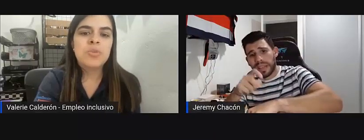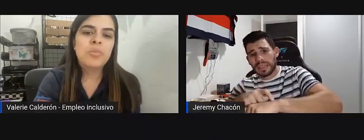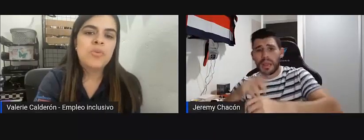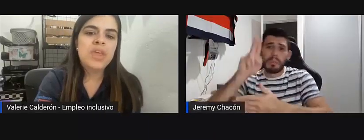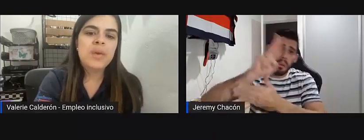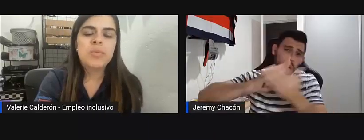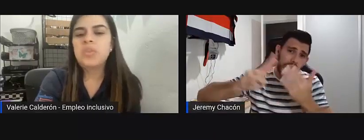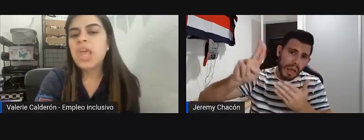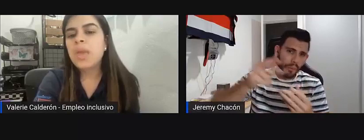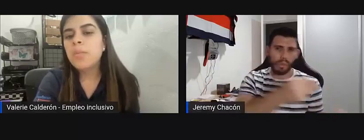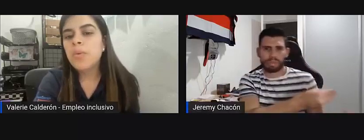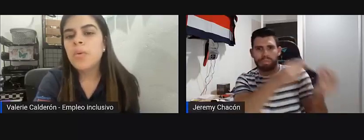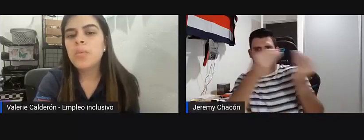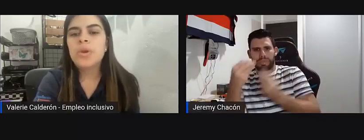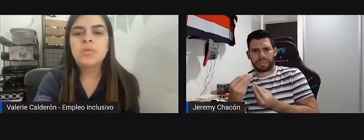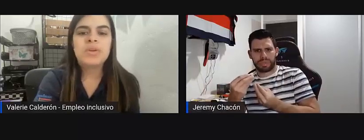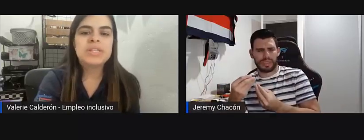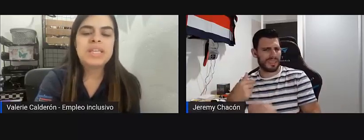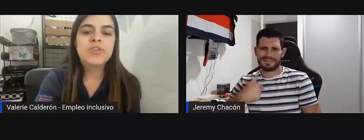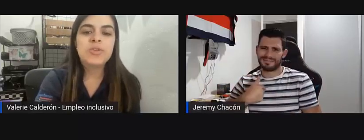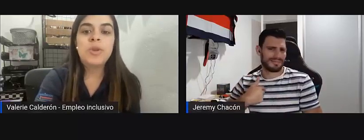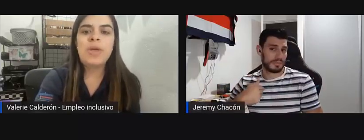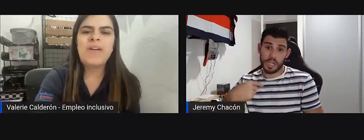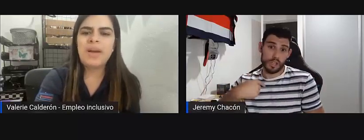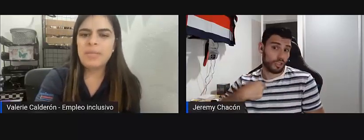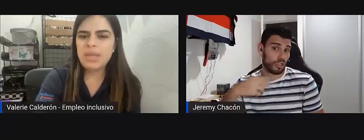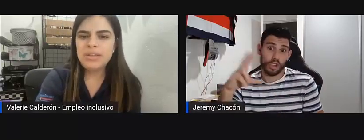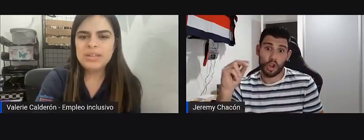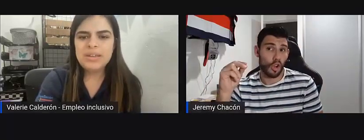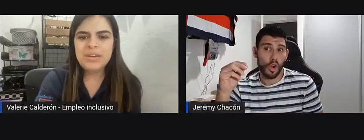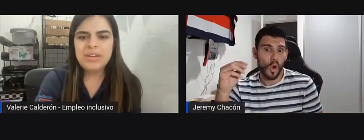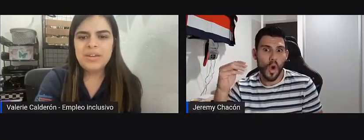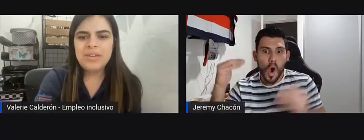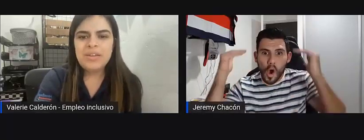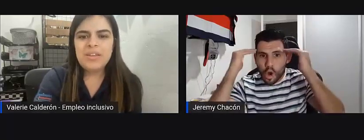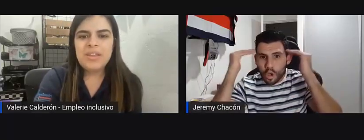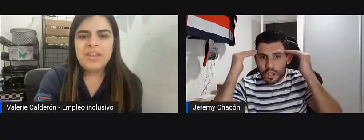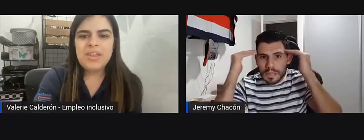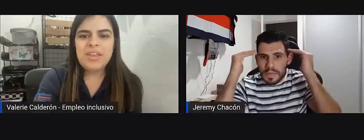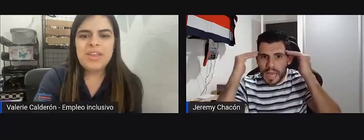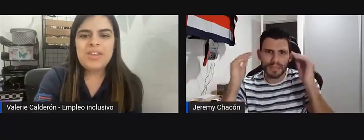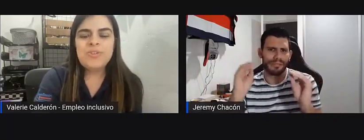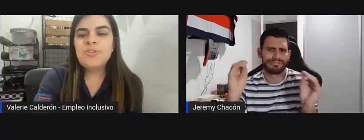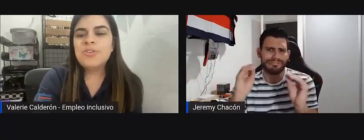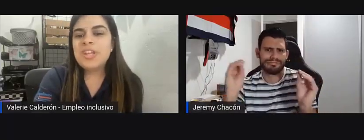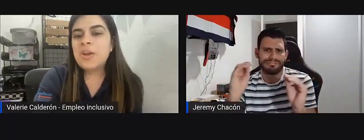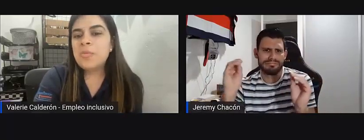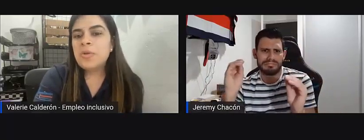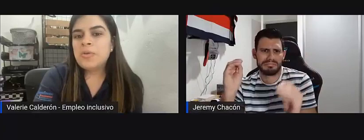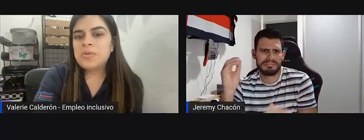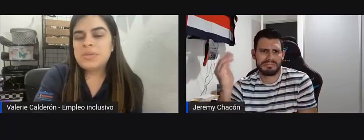no podía por tiempo por la universidad Entonces me lo daban a mí y yo no tenía como el conocimiento